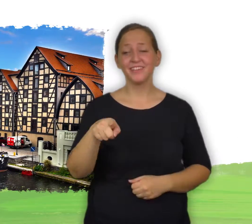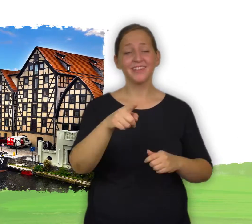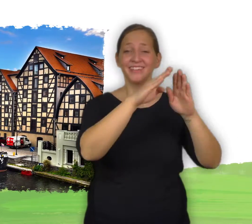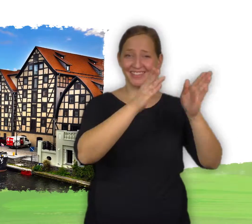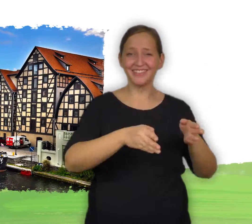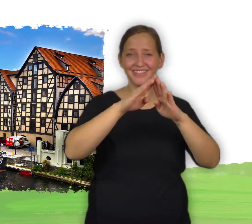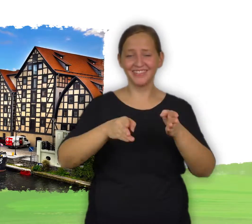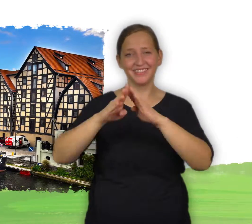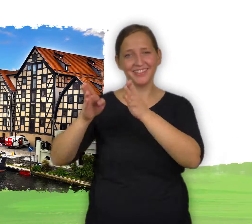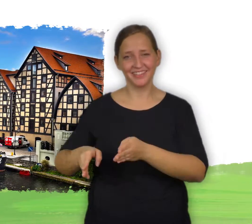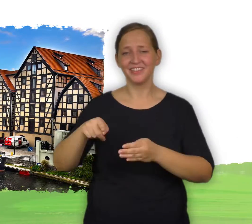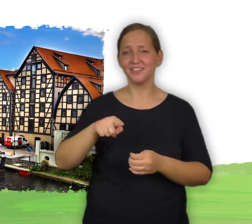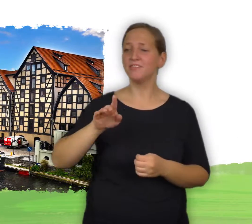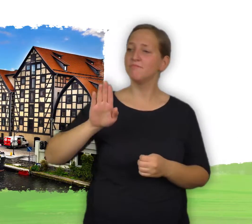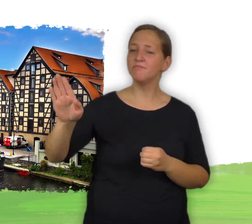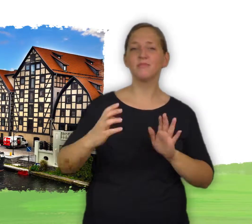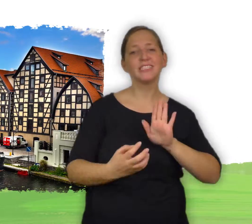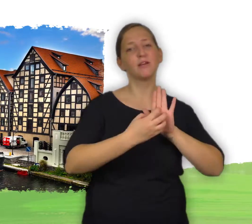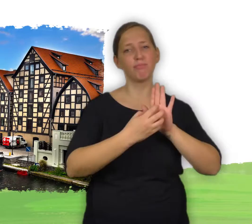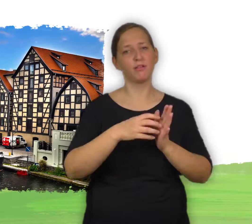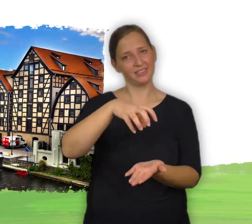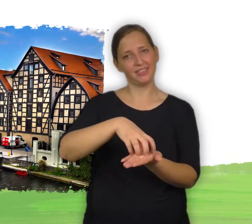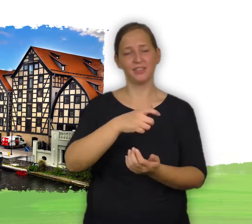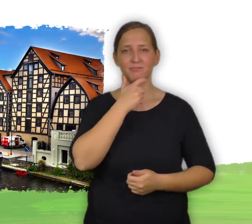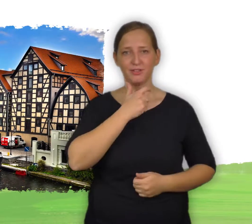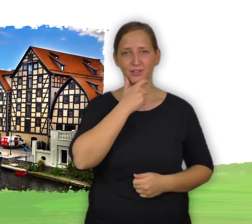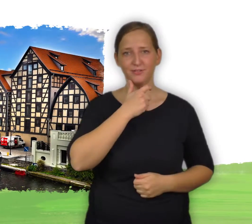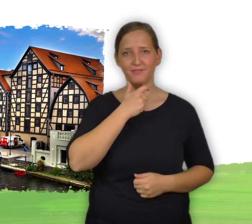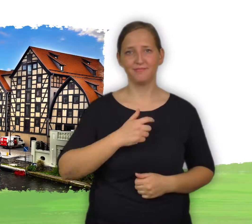Spichrze stały się symbolem miasta.